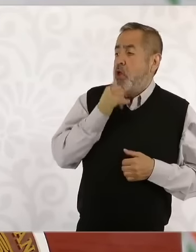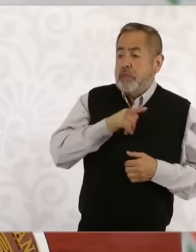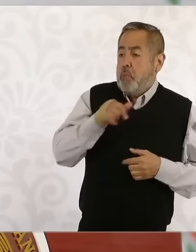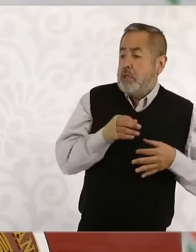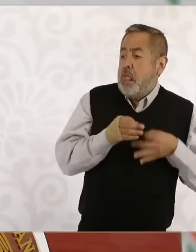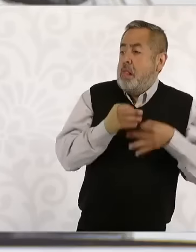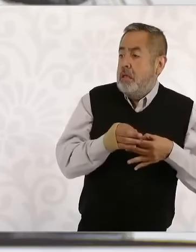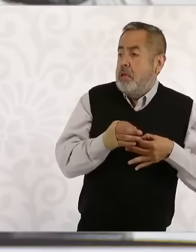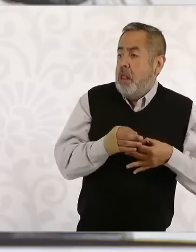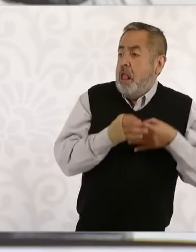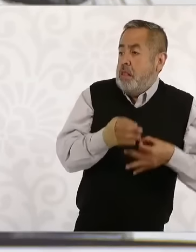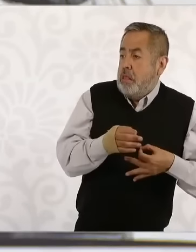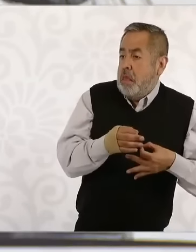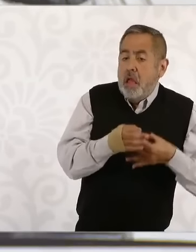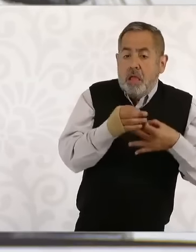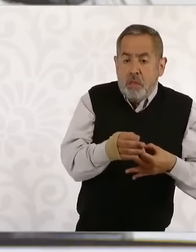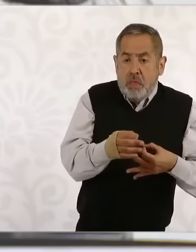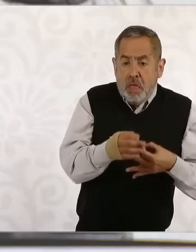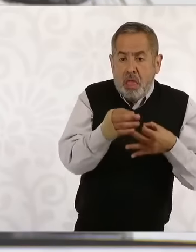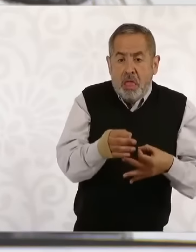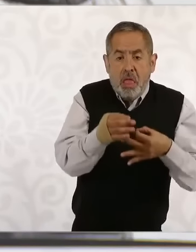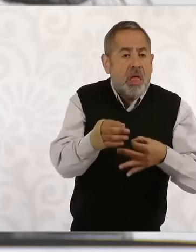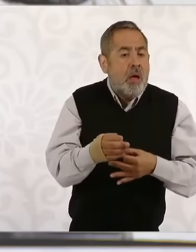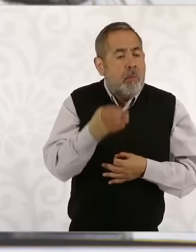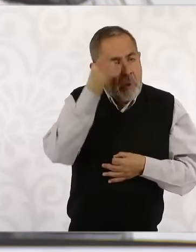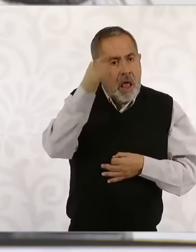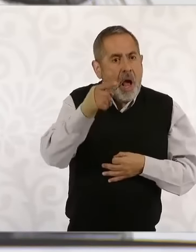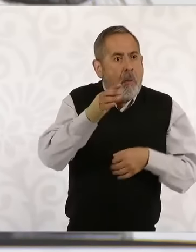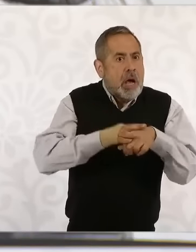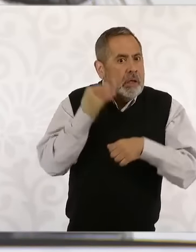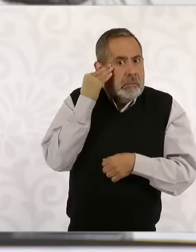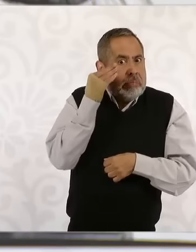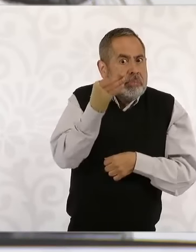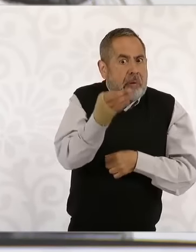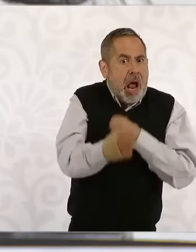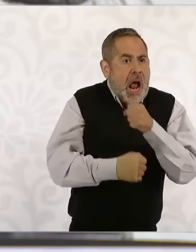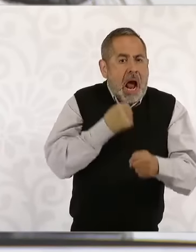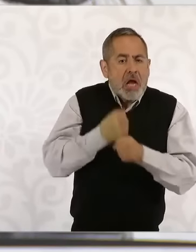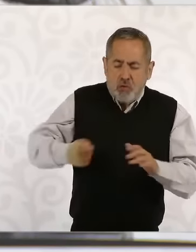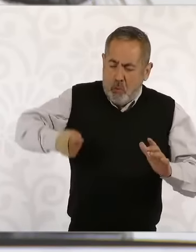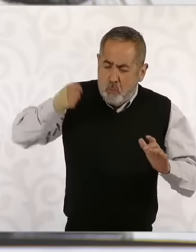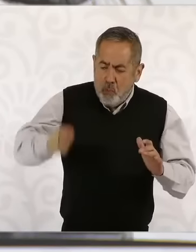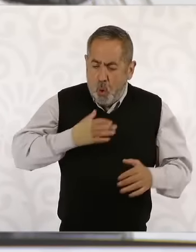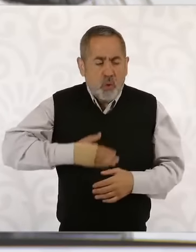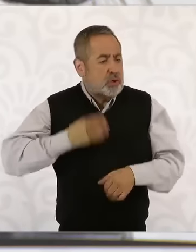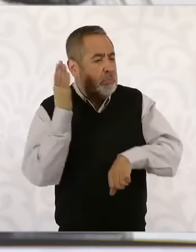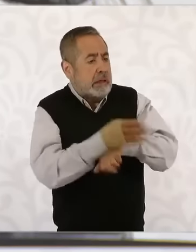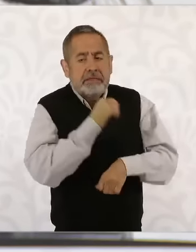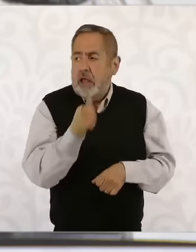para obtener suspensión para alargar actividades que no era correcto que se estuvieran realizando,